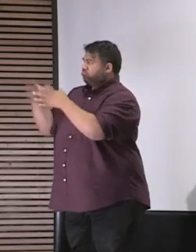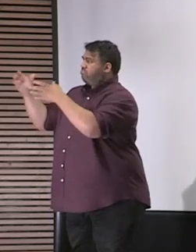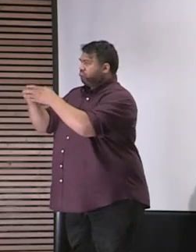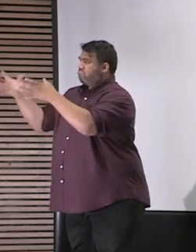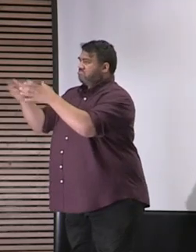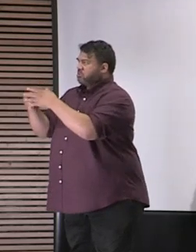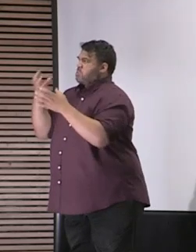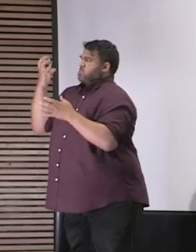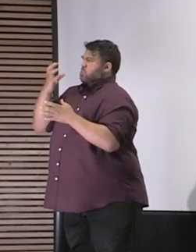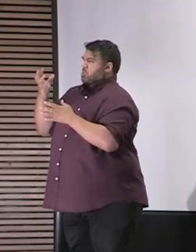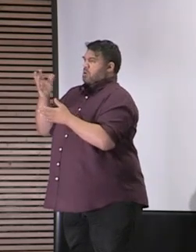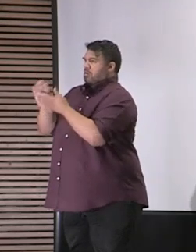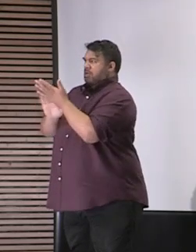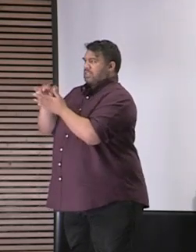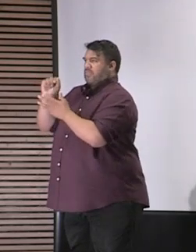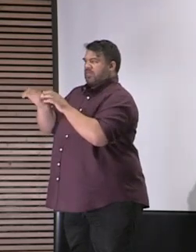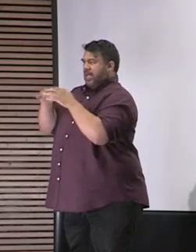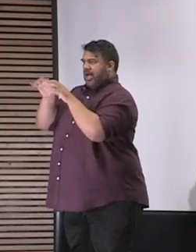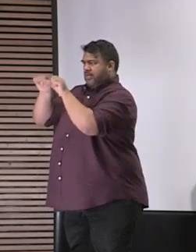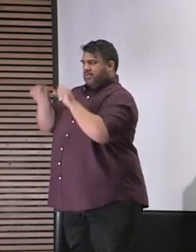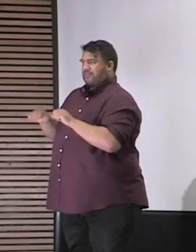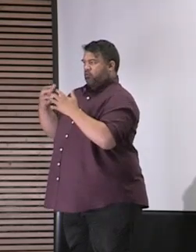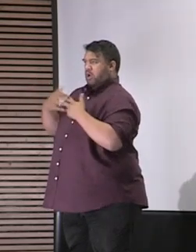quiero sacar demasiadas conclusiones en esta etapa, verá que nuestros casos, en los